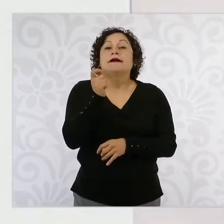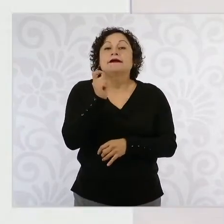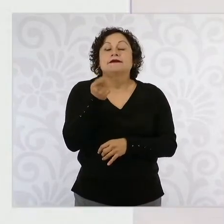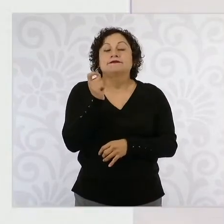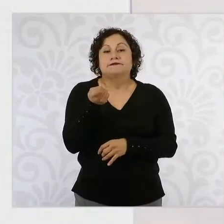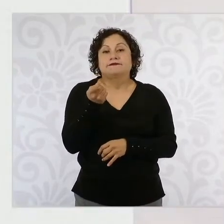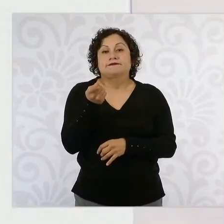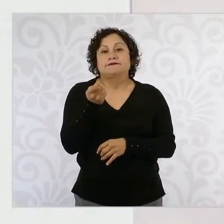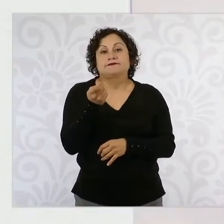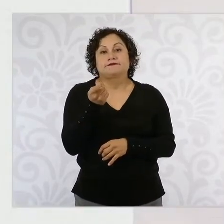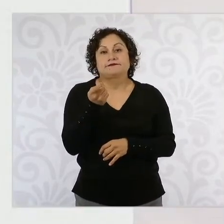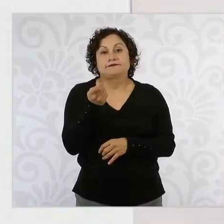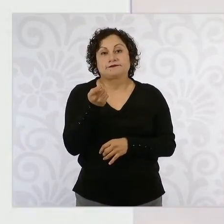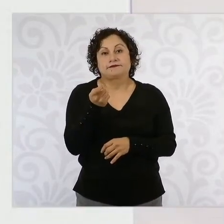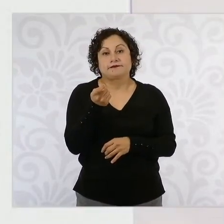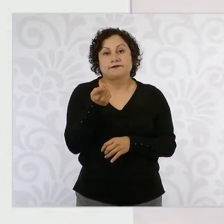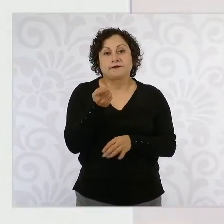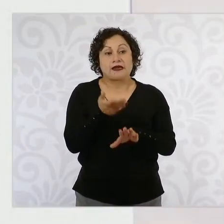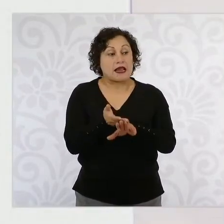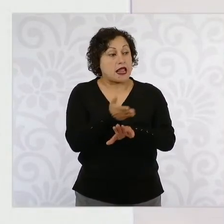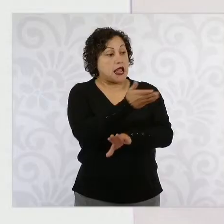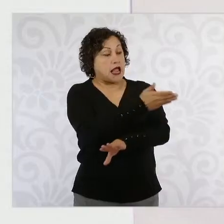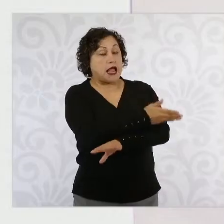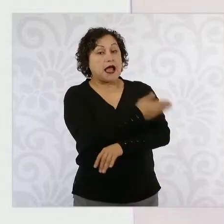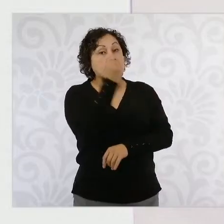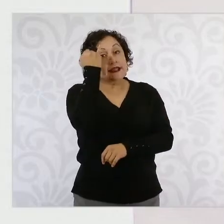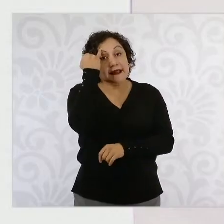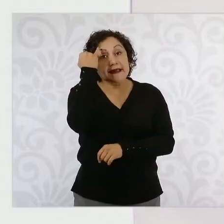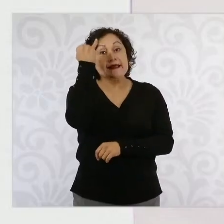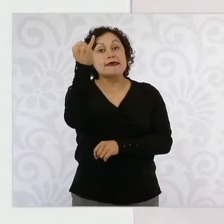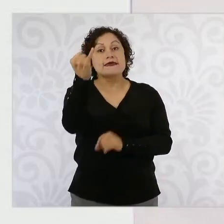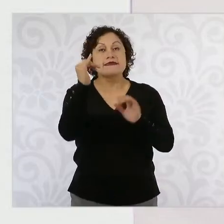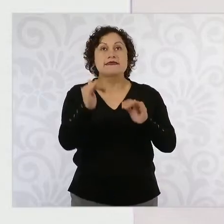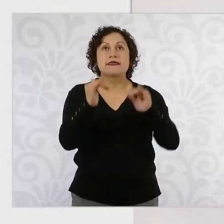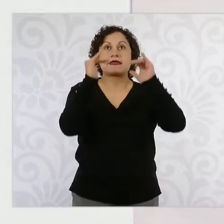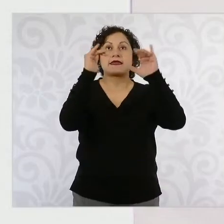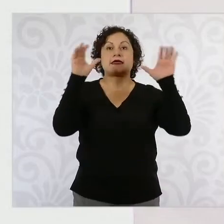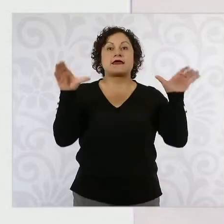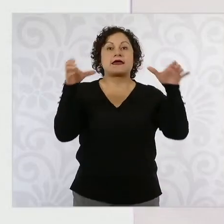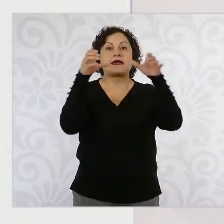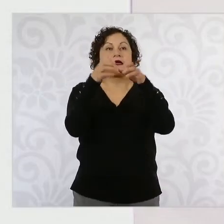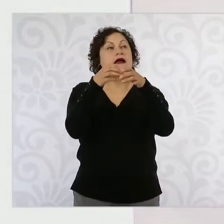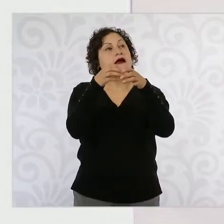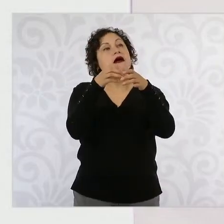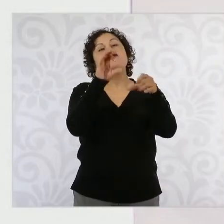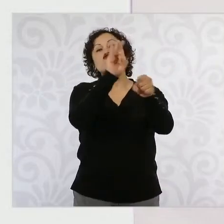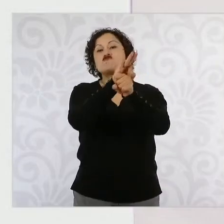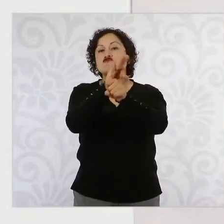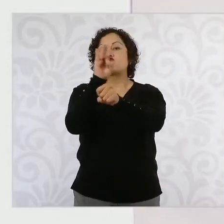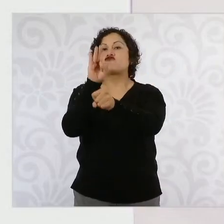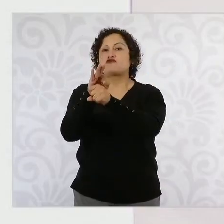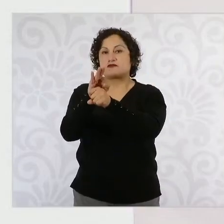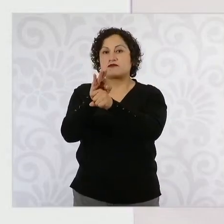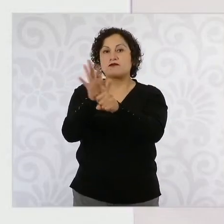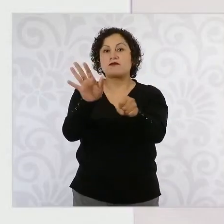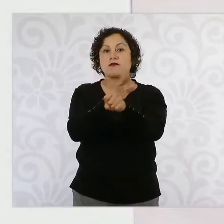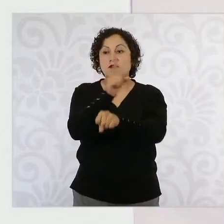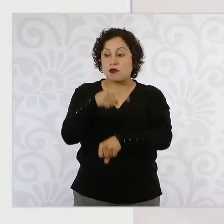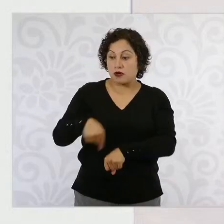rescate a los de arriba porque nunca se rescató a los deudores a los pequeños deudores que